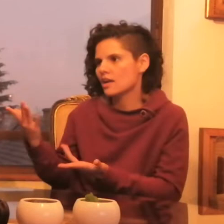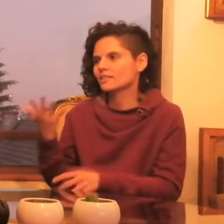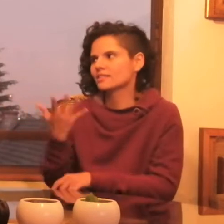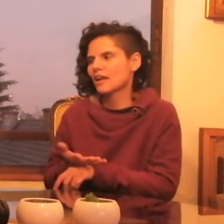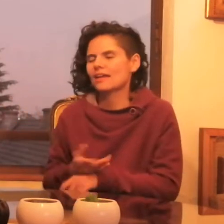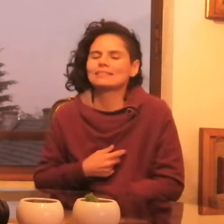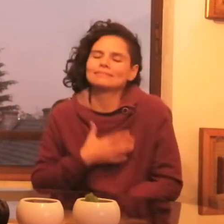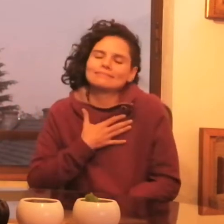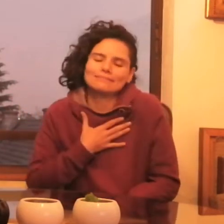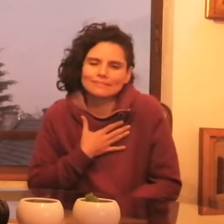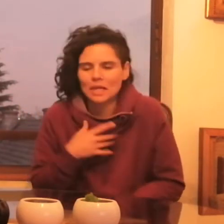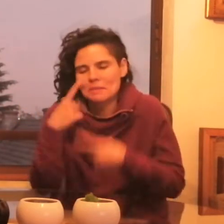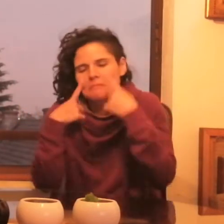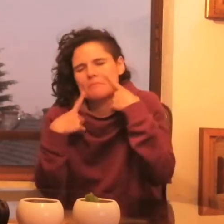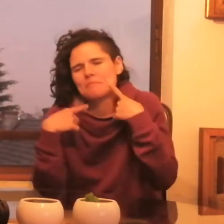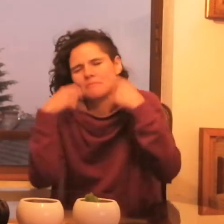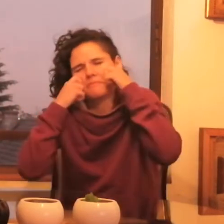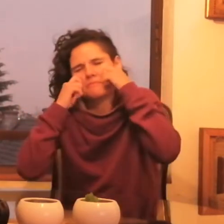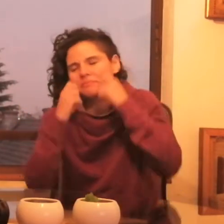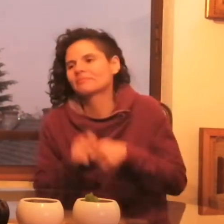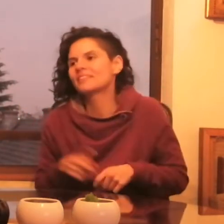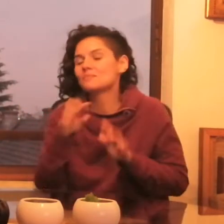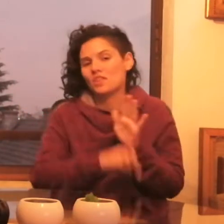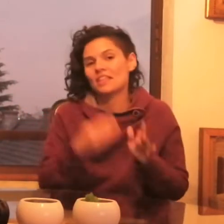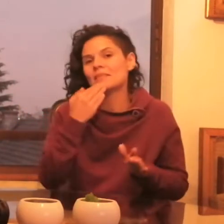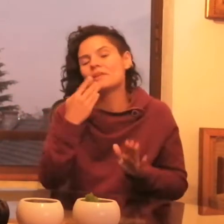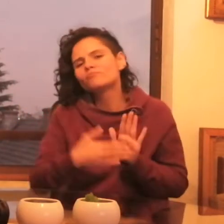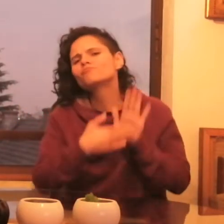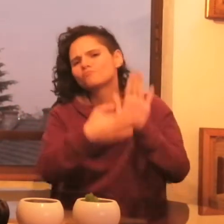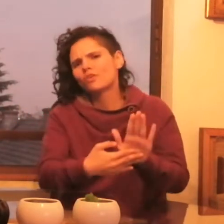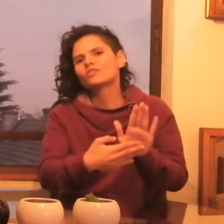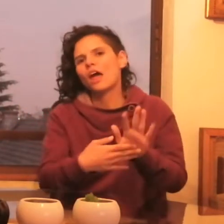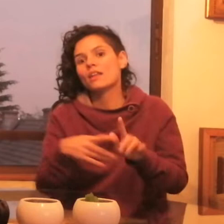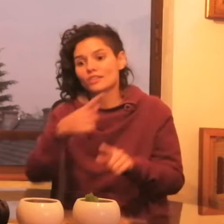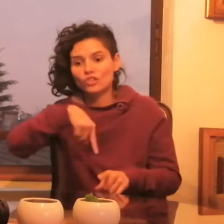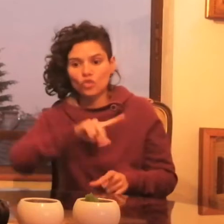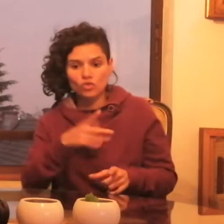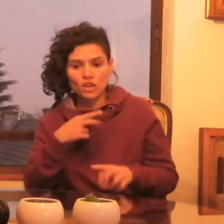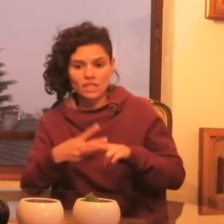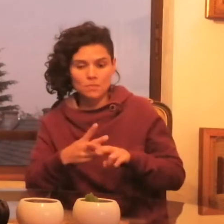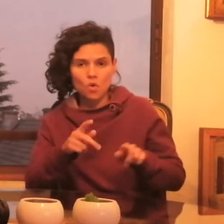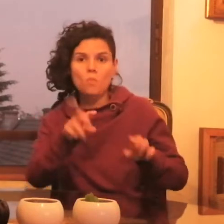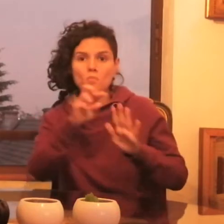en este proyecto y también para demostrar que nosotros mismos que estamos haciendo un programa como Poder de Mujer tenemos dentro de la estructura